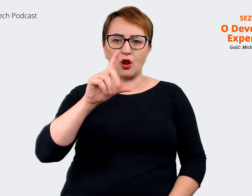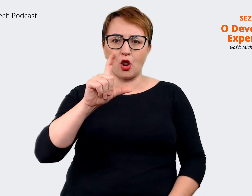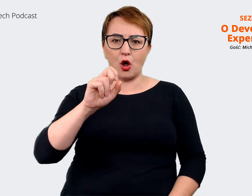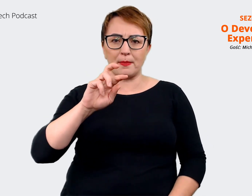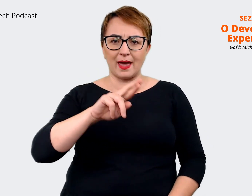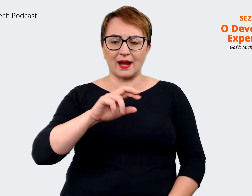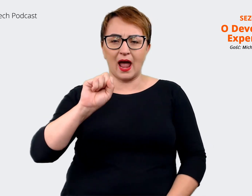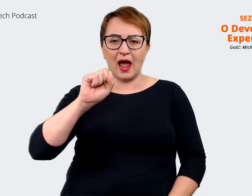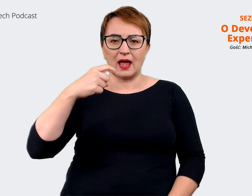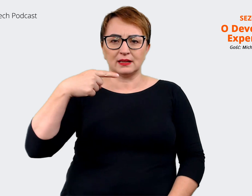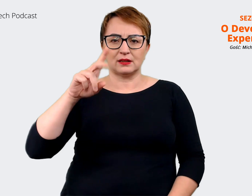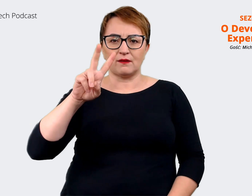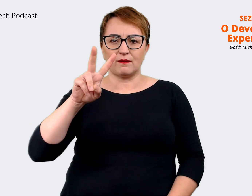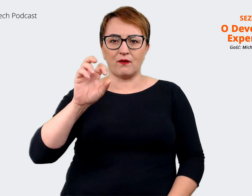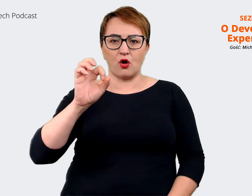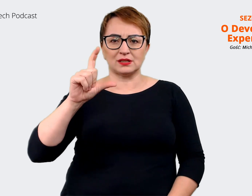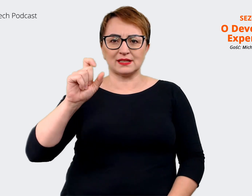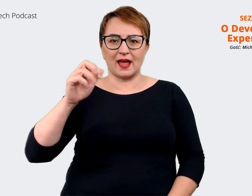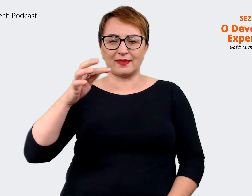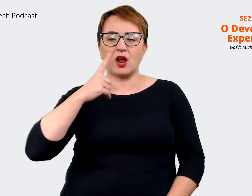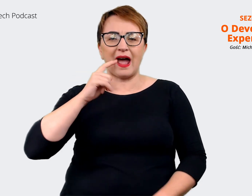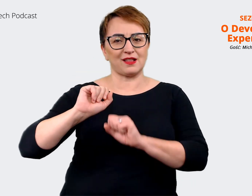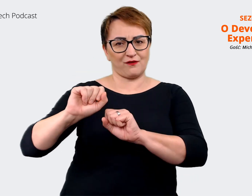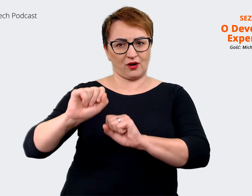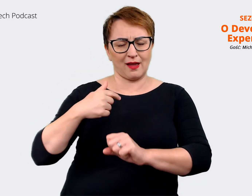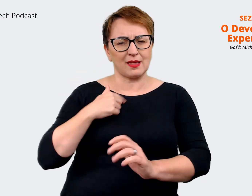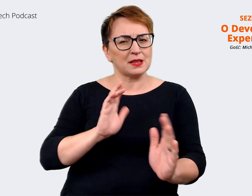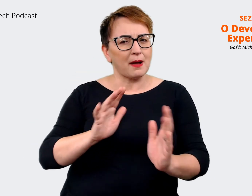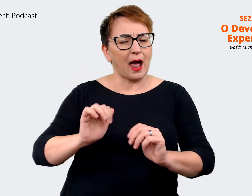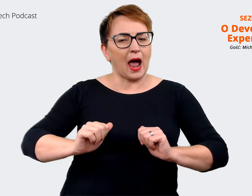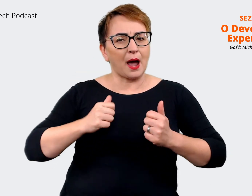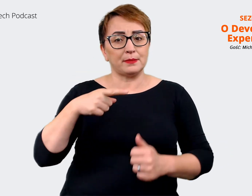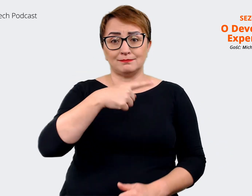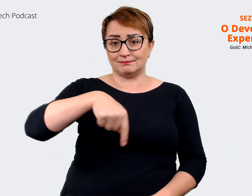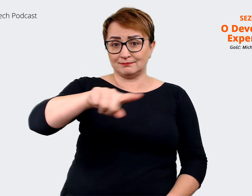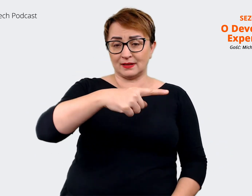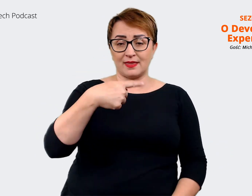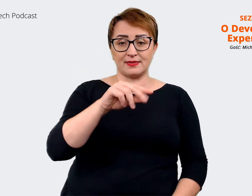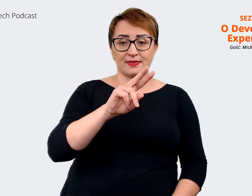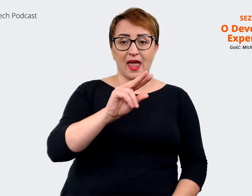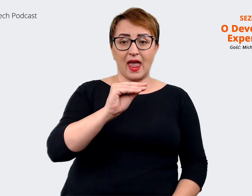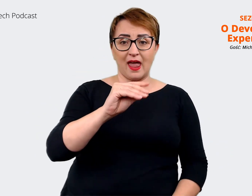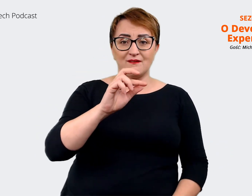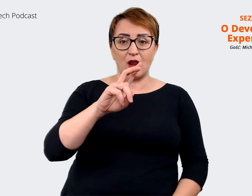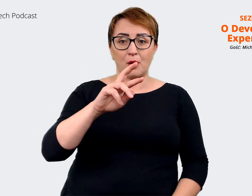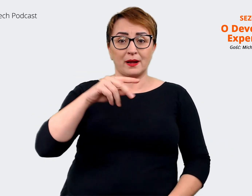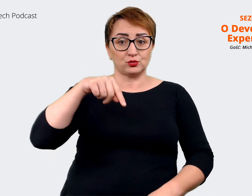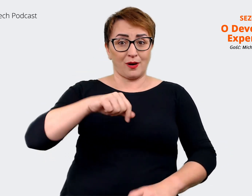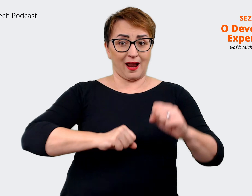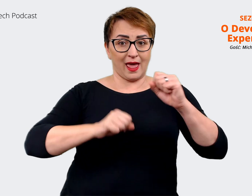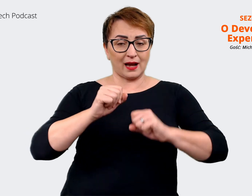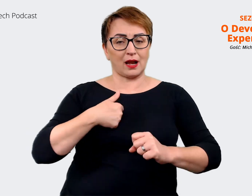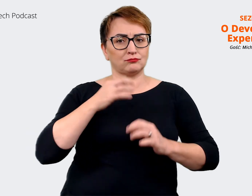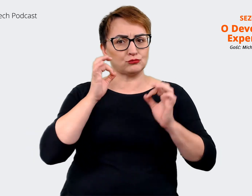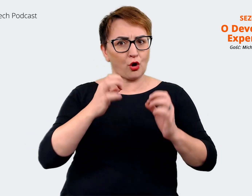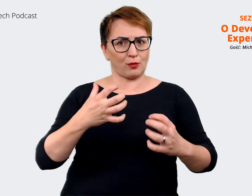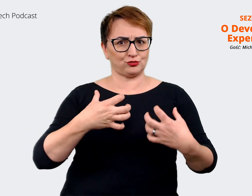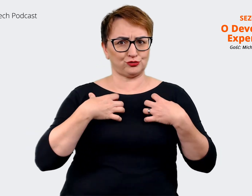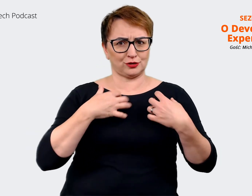czyli w tym dbaniu o te produkty też dbam o to, żeby developerom w Allegro było dobrze i ich reprezentuje tak naprawdę. Prowadzący: Powiedz mi jak